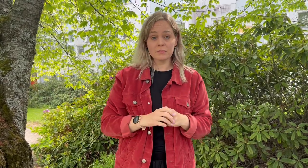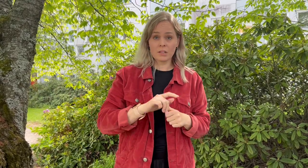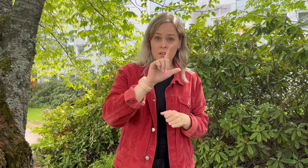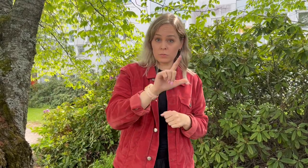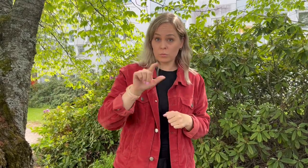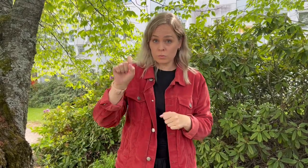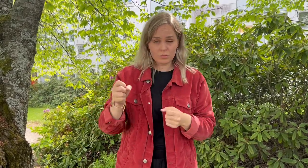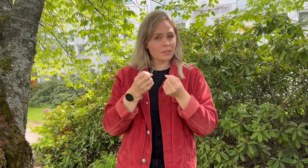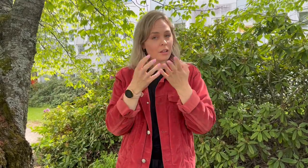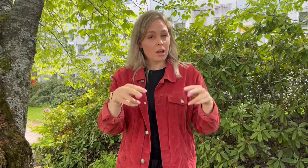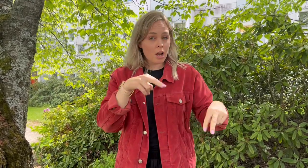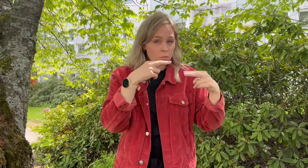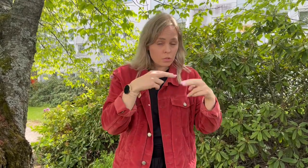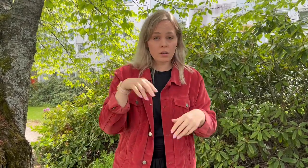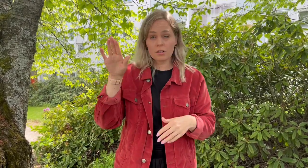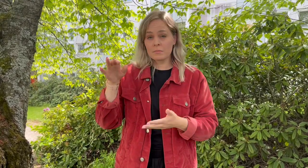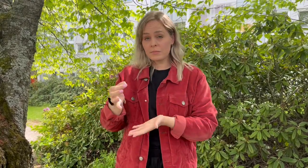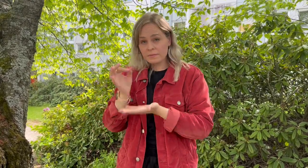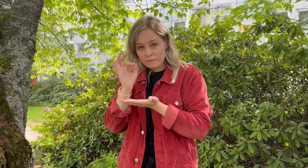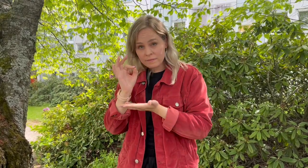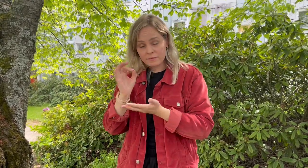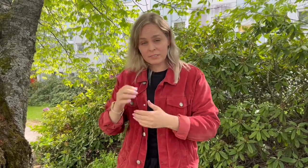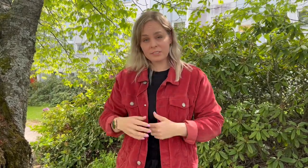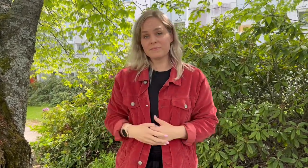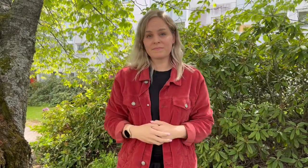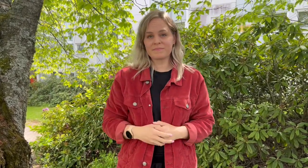Koulutus sisältää lounaat ja iltapäiväkahvit.